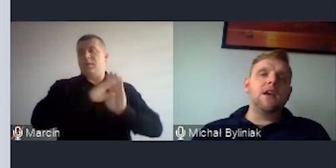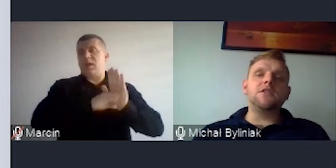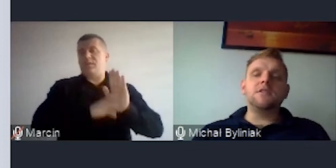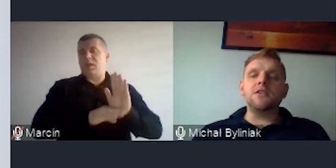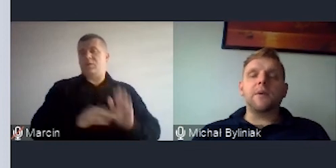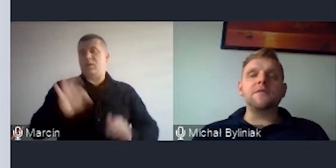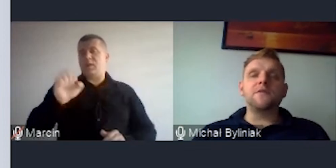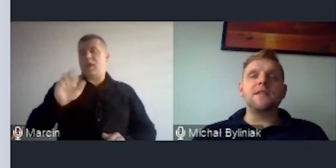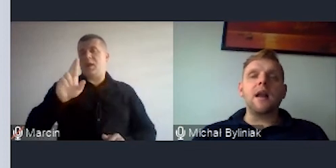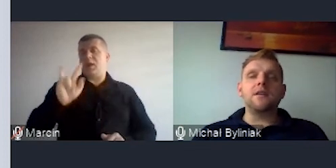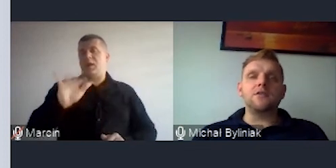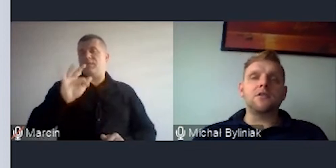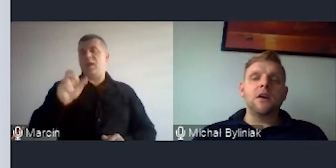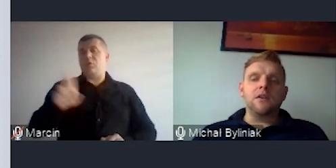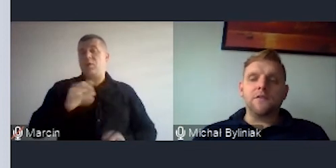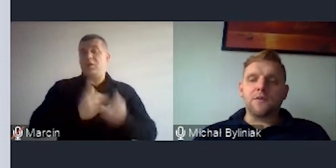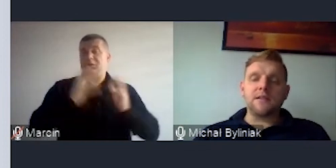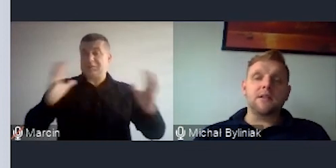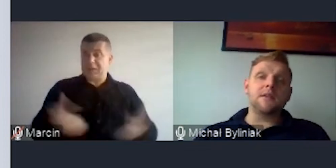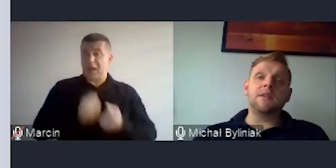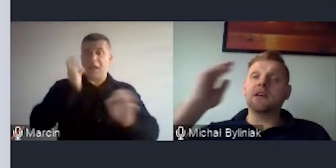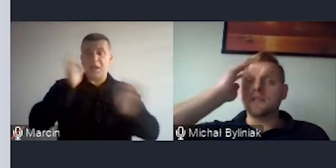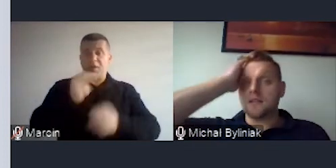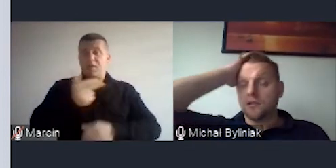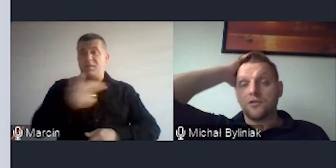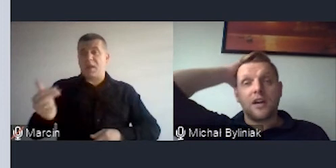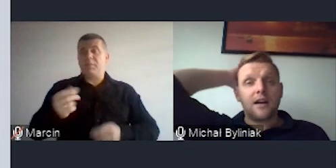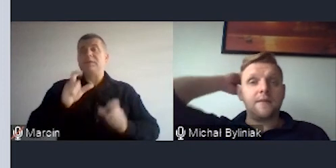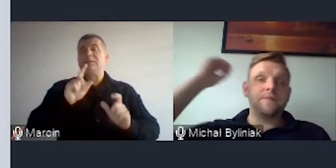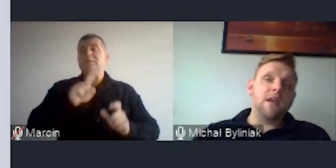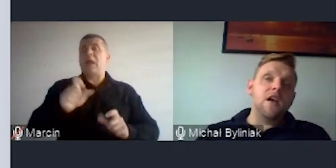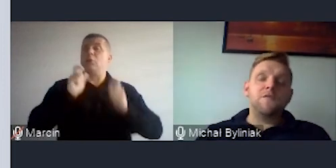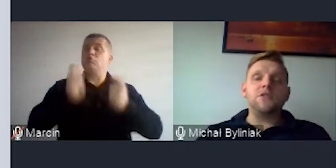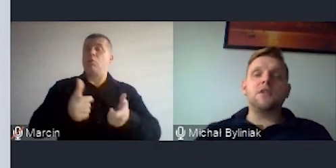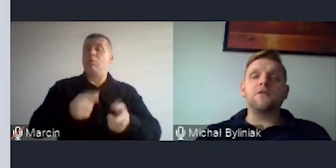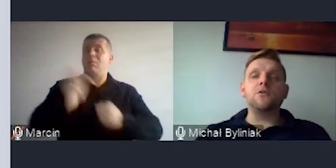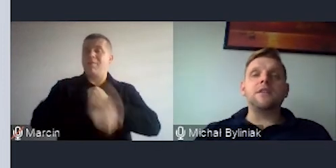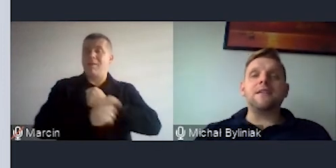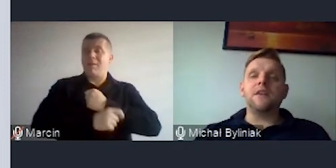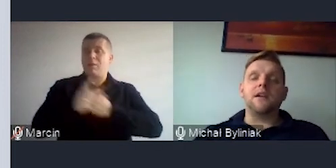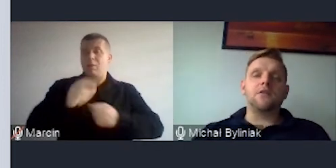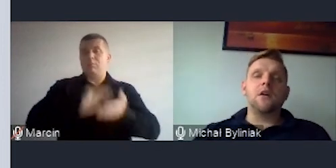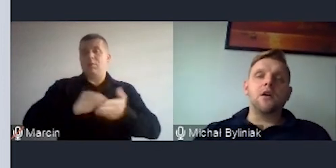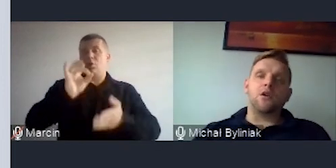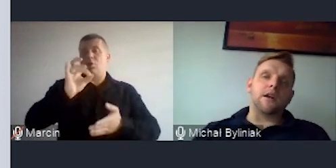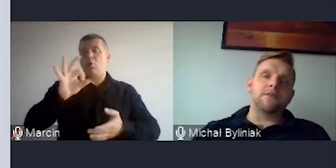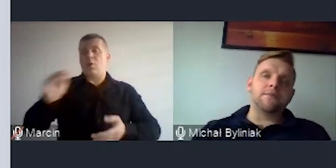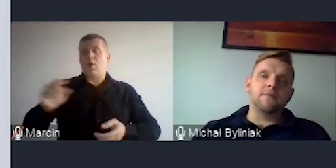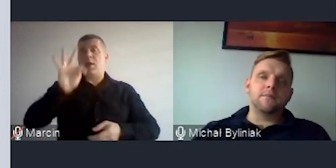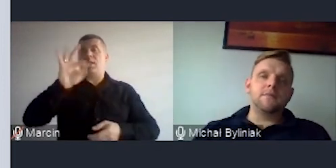Jeśli chcecie Państwo znaleźć informacje na temat tego za co grozi kara, wpiszcie w Google „taryfikator korekt”